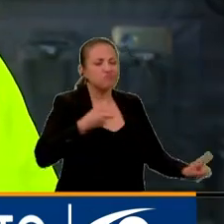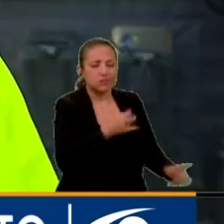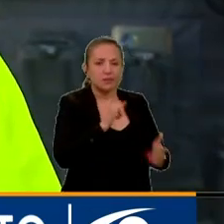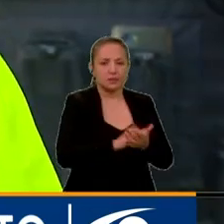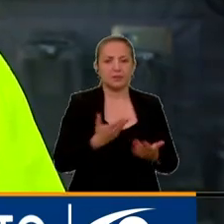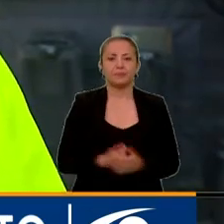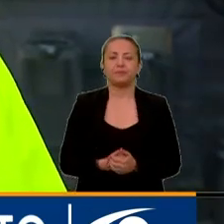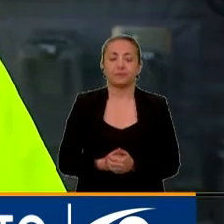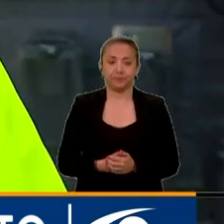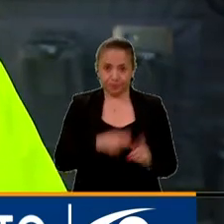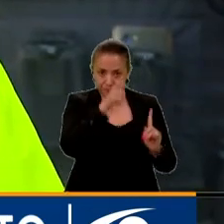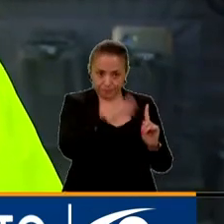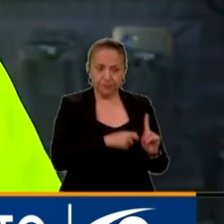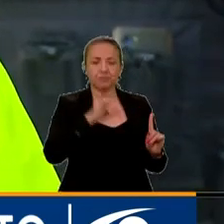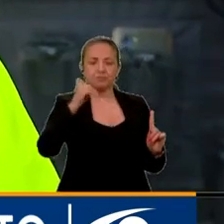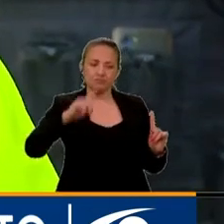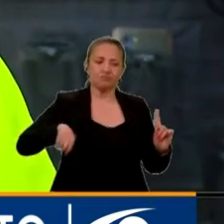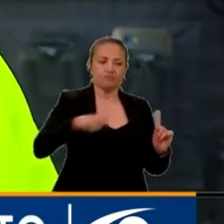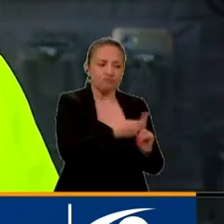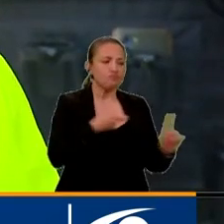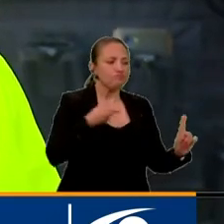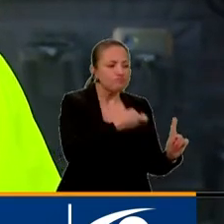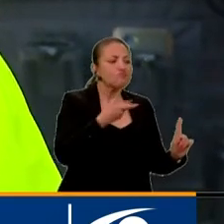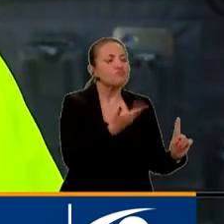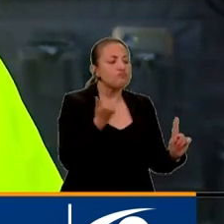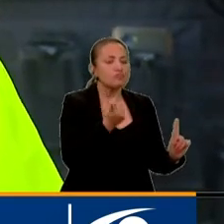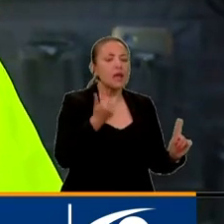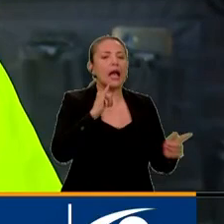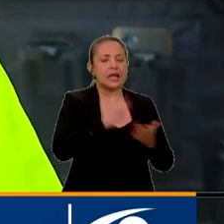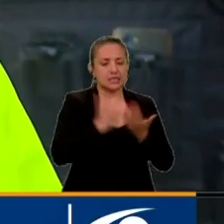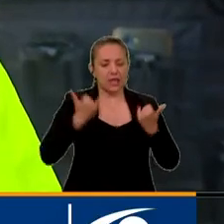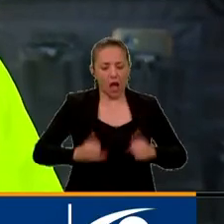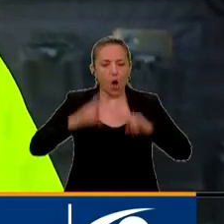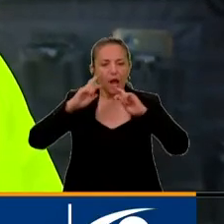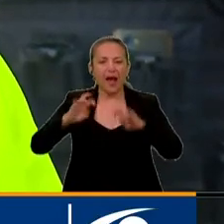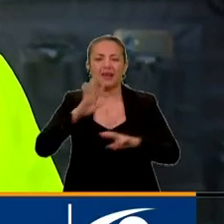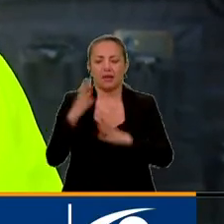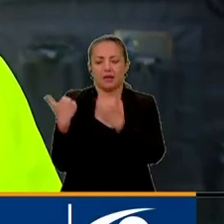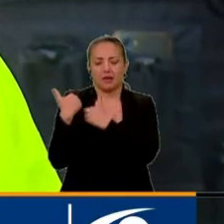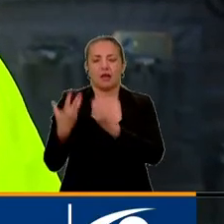quitaron la vida a un comerciante de 7 de Agosto quien